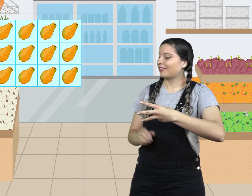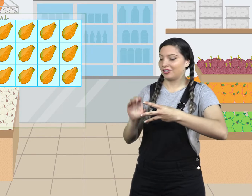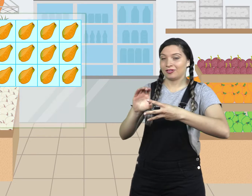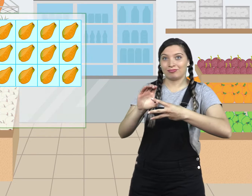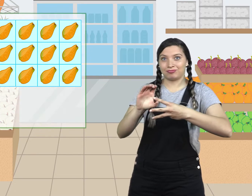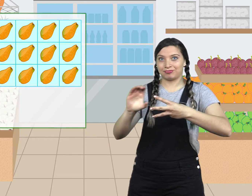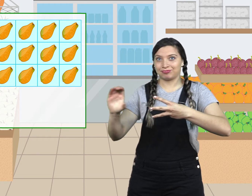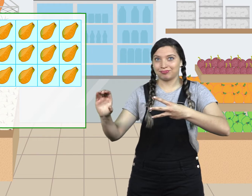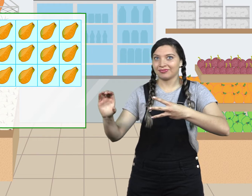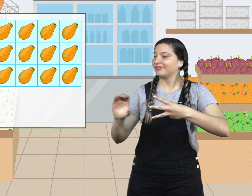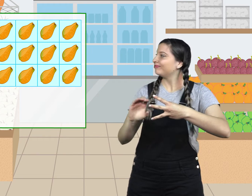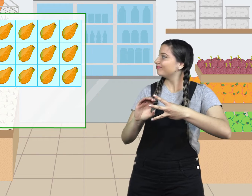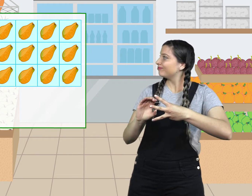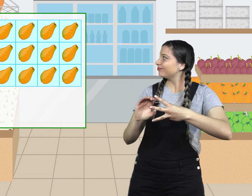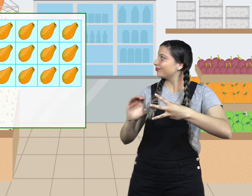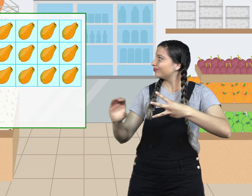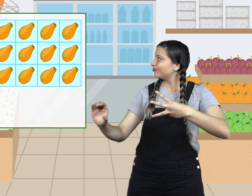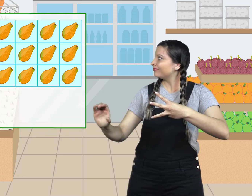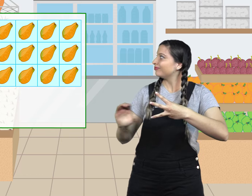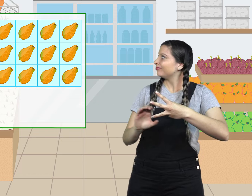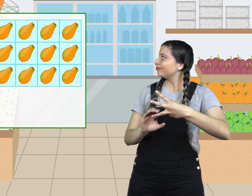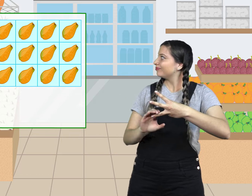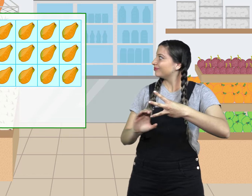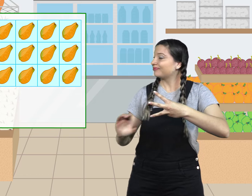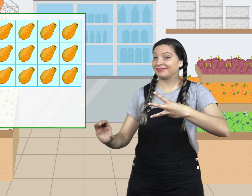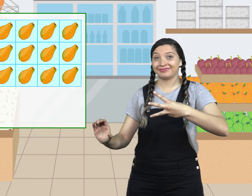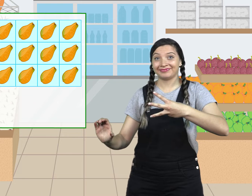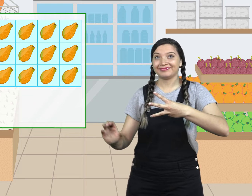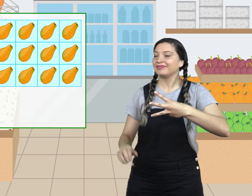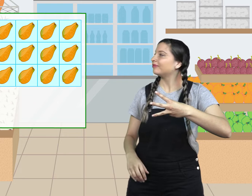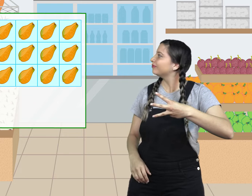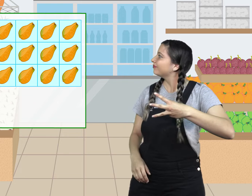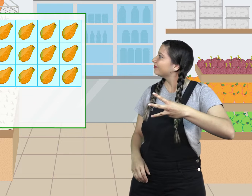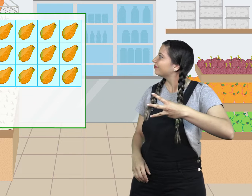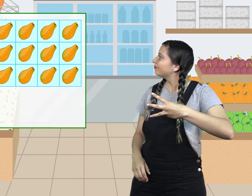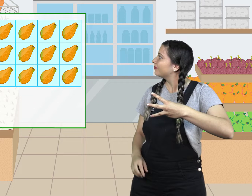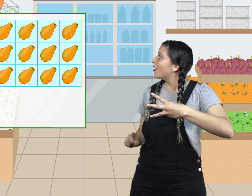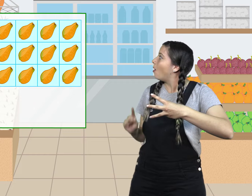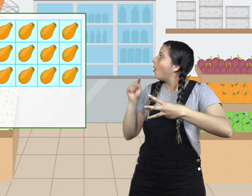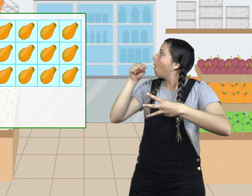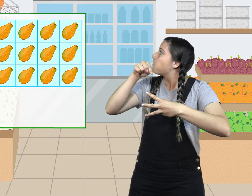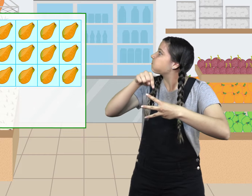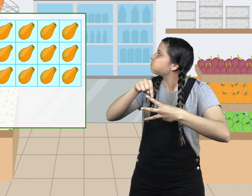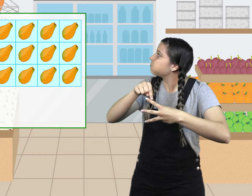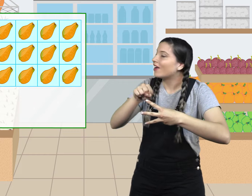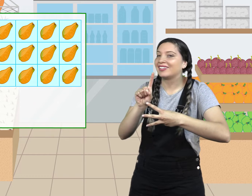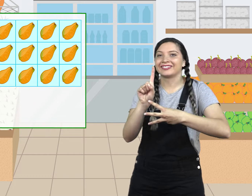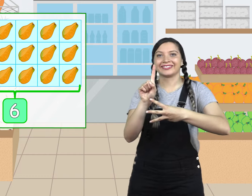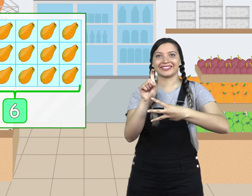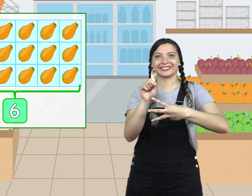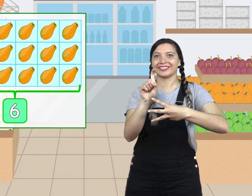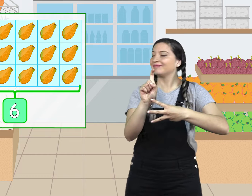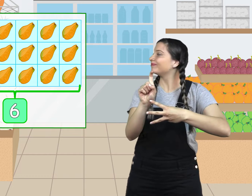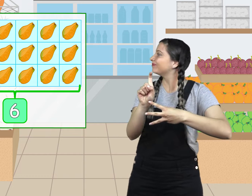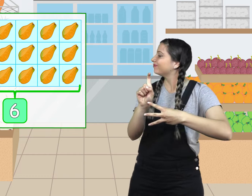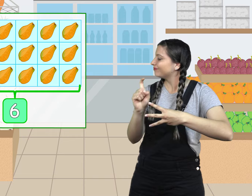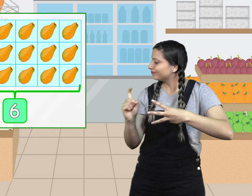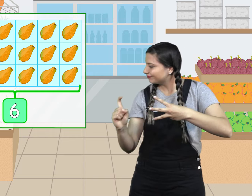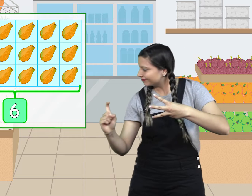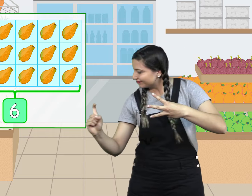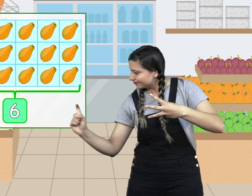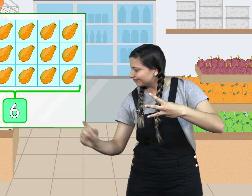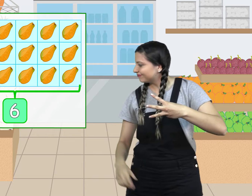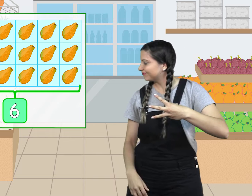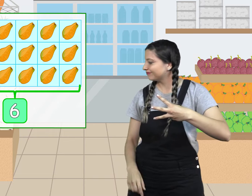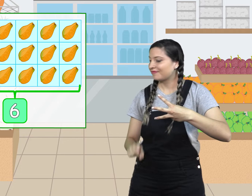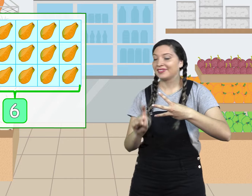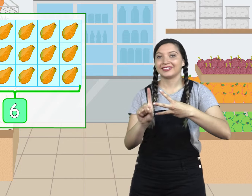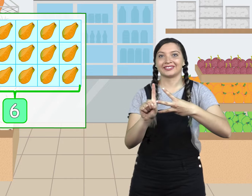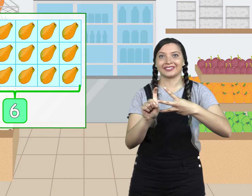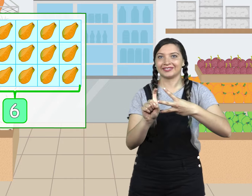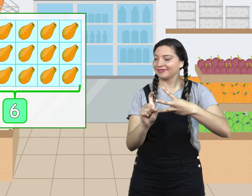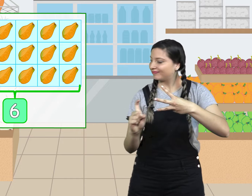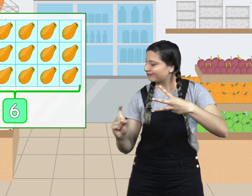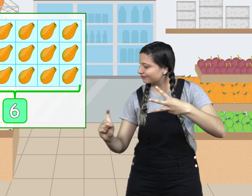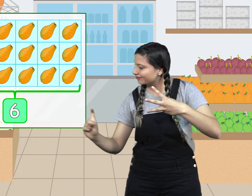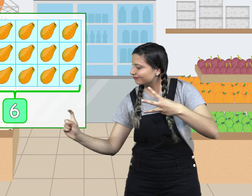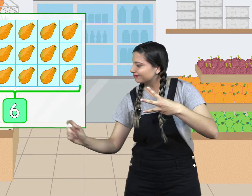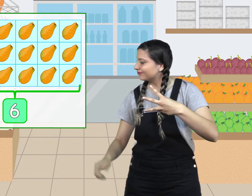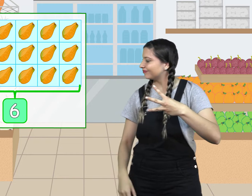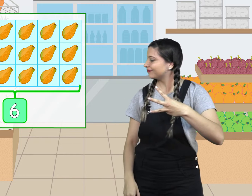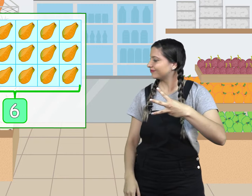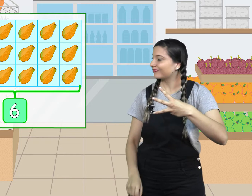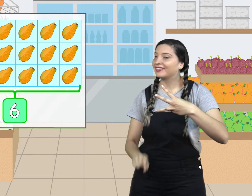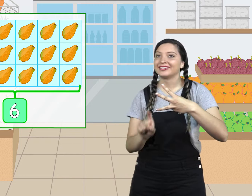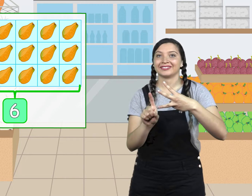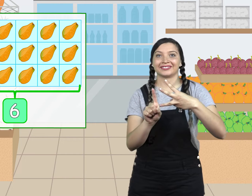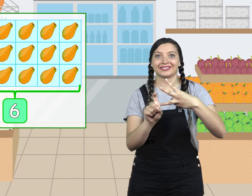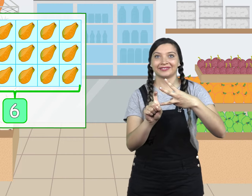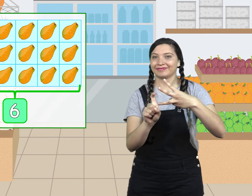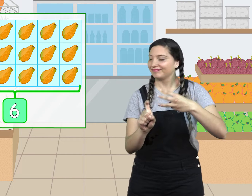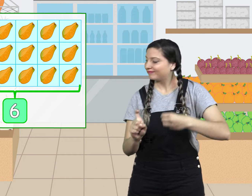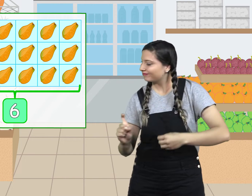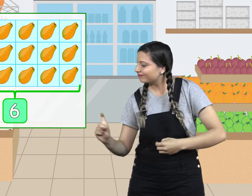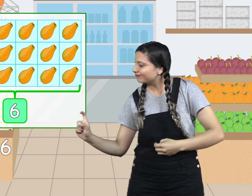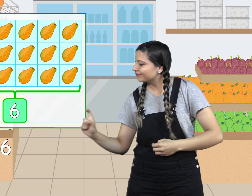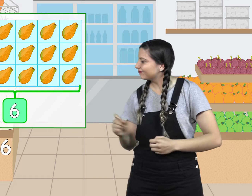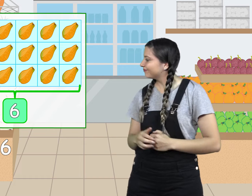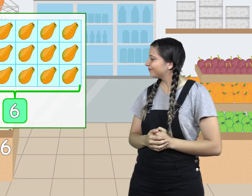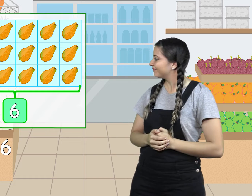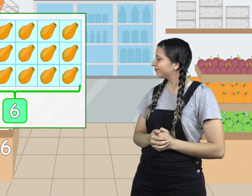Tenemos, por un lado, tres filas y en cada una hay 6 papayas. Así: seis más seis más seis,